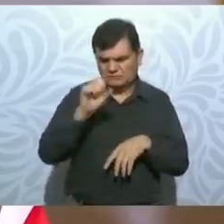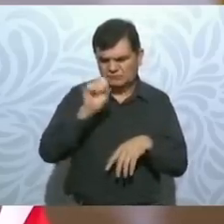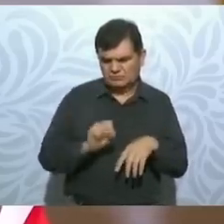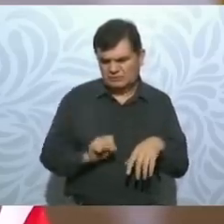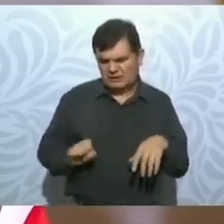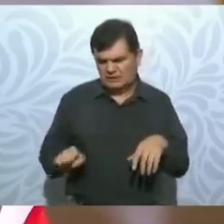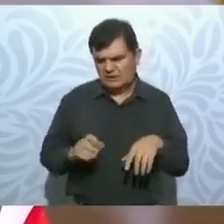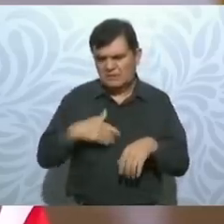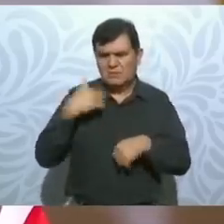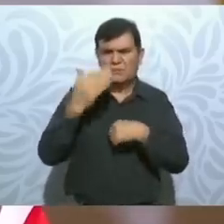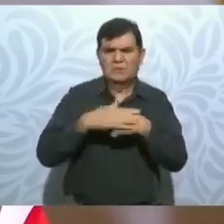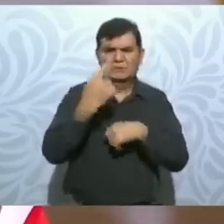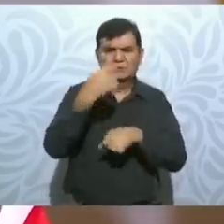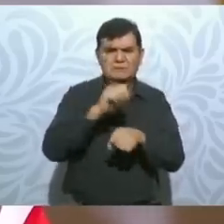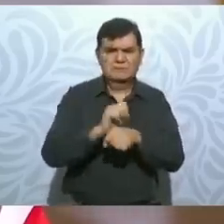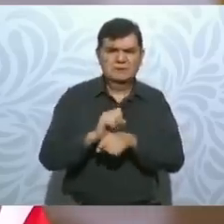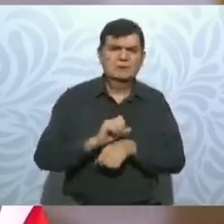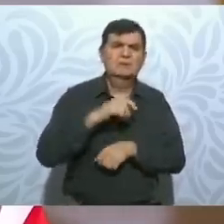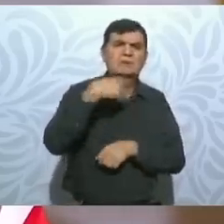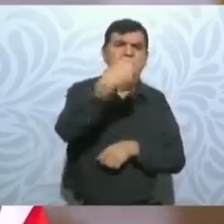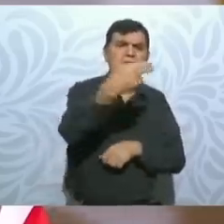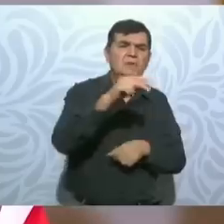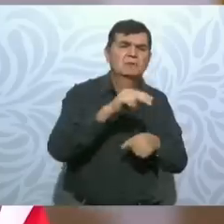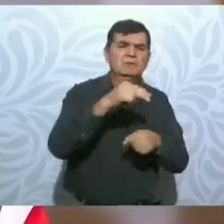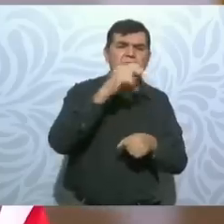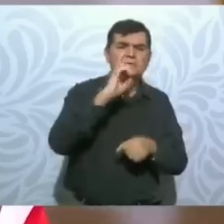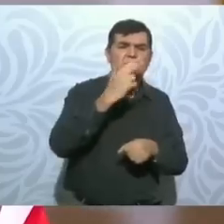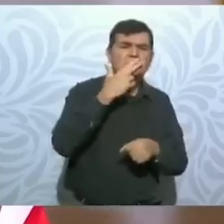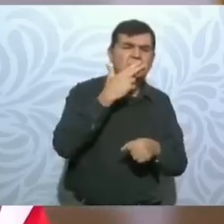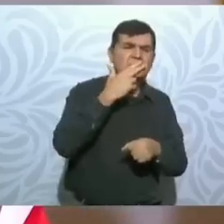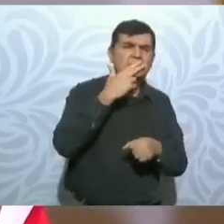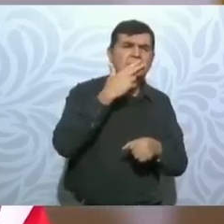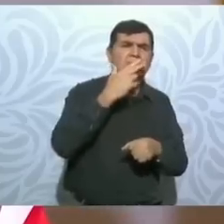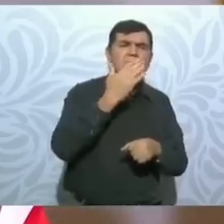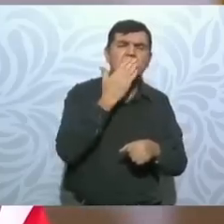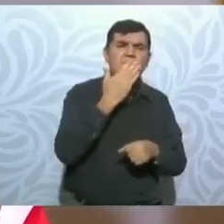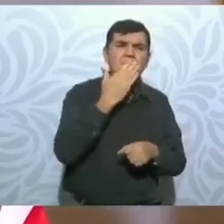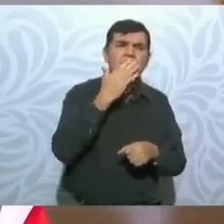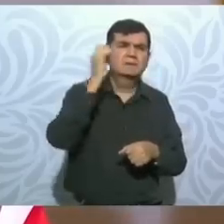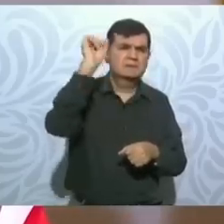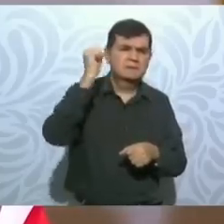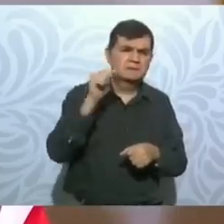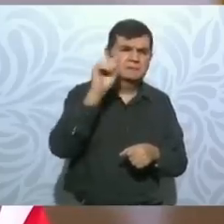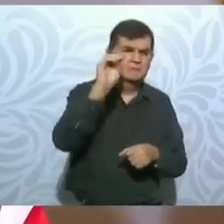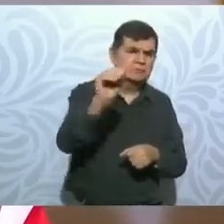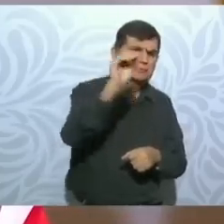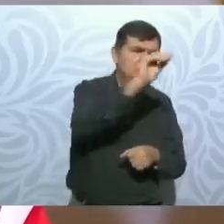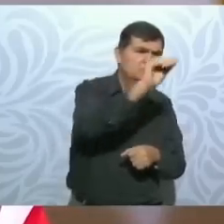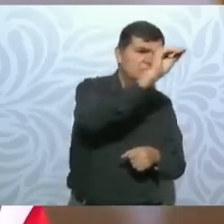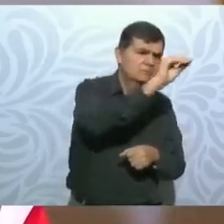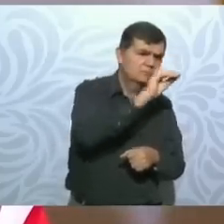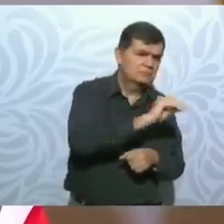semana vamos a Chihuahua Sonora y a Sinaloa después creo que ya nada más nos quedan a yarid y